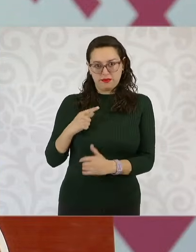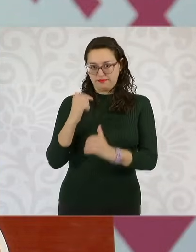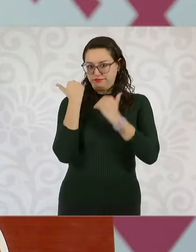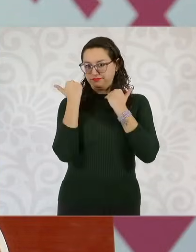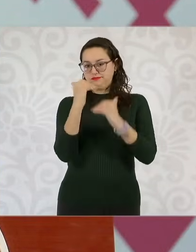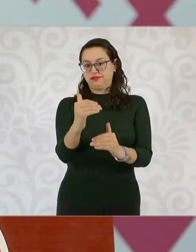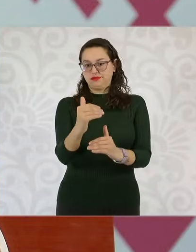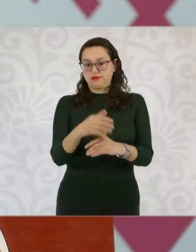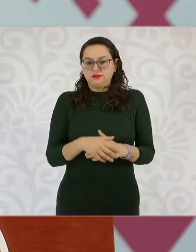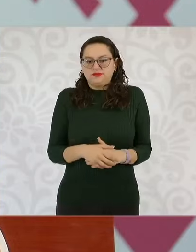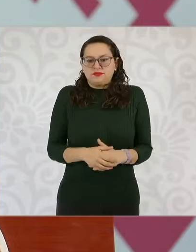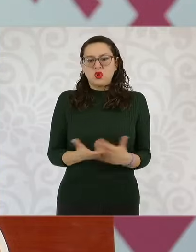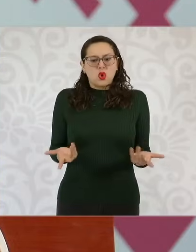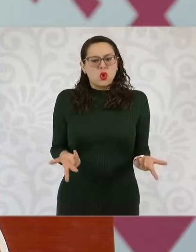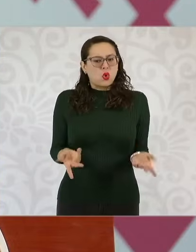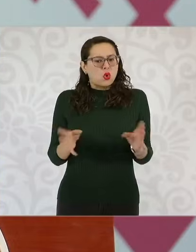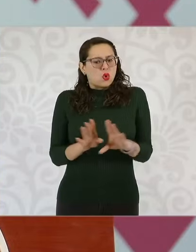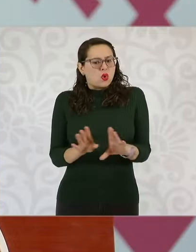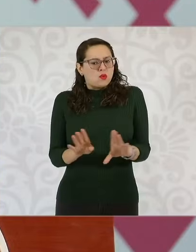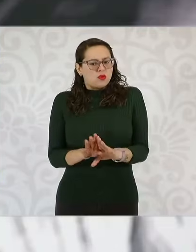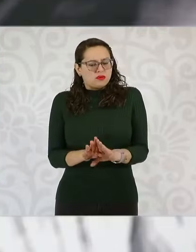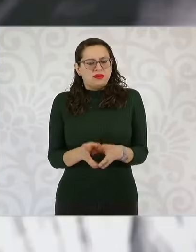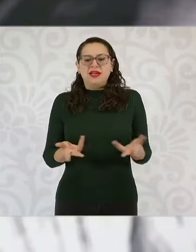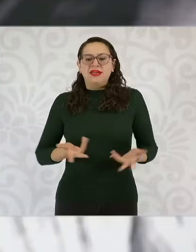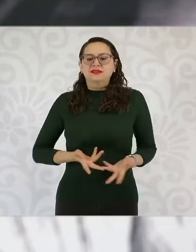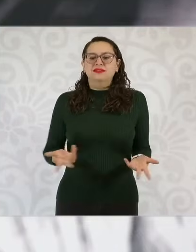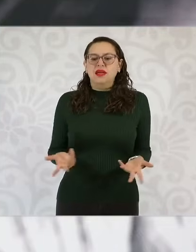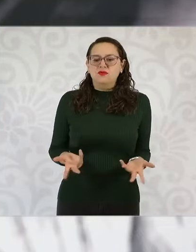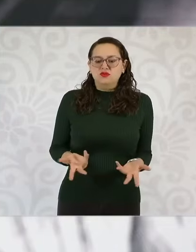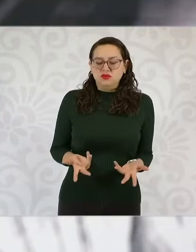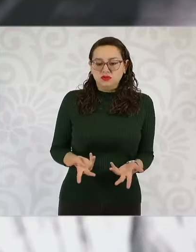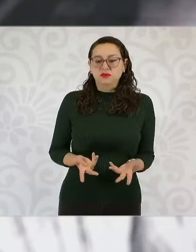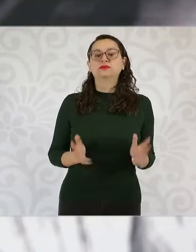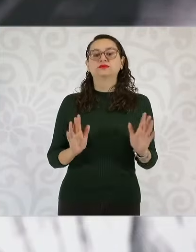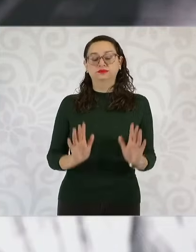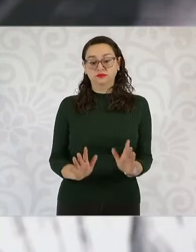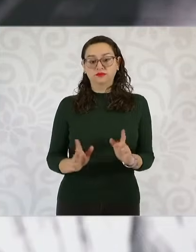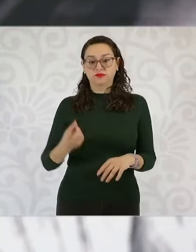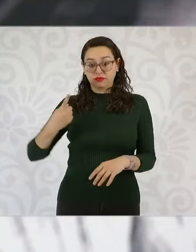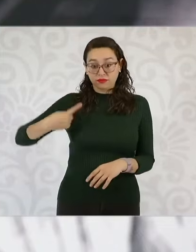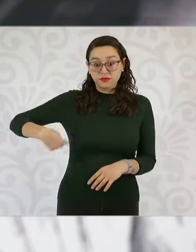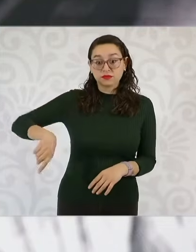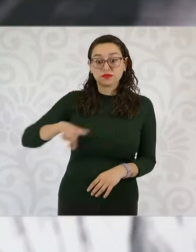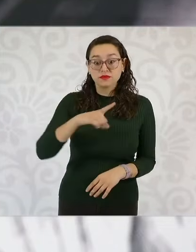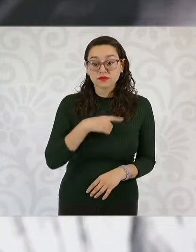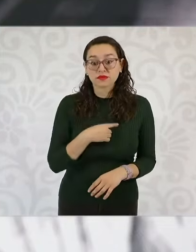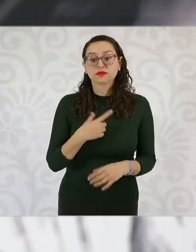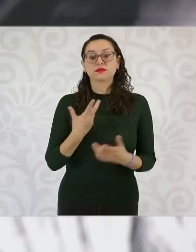le vamos a hacer Qué estamos haciendo estamos concluyendo la rehabilitación que inició en el